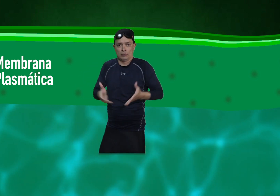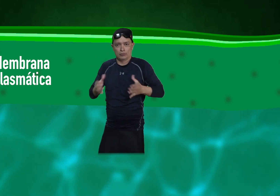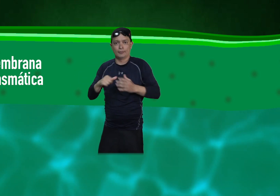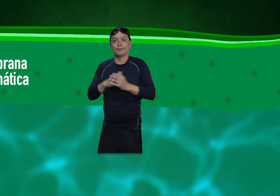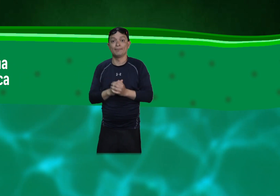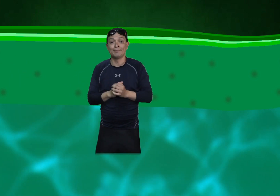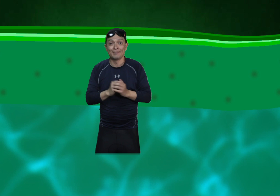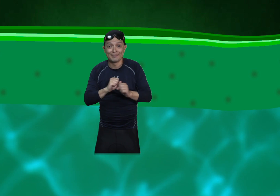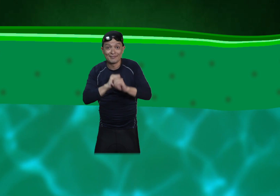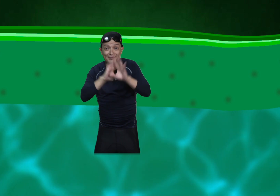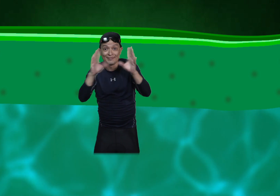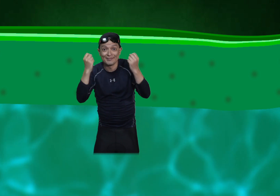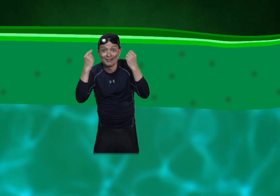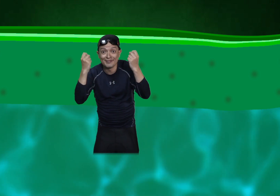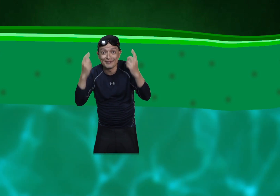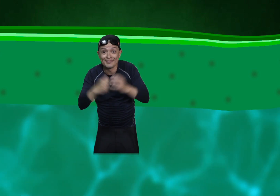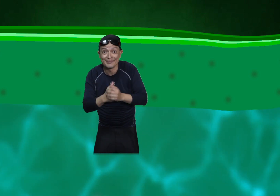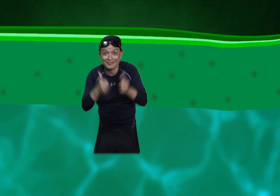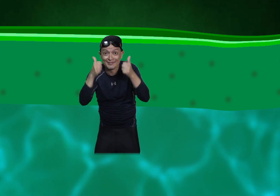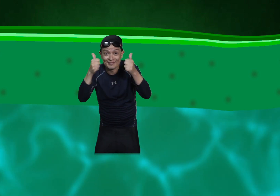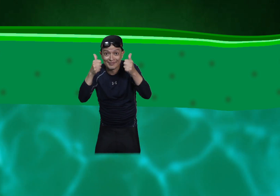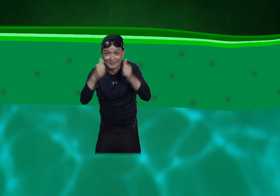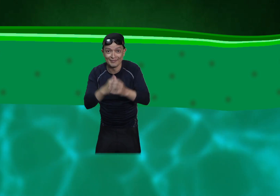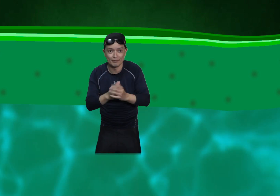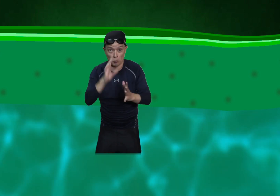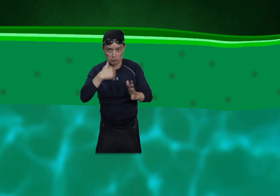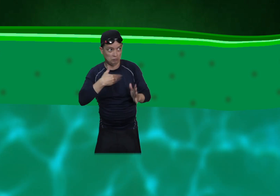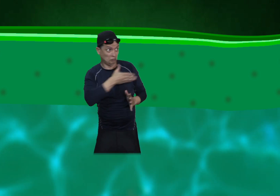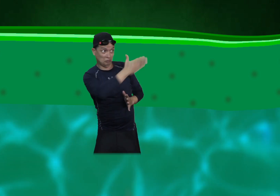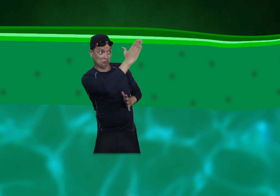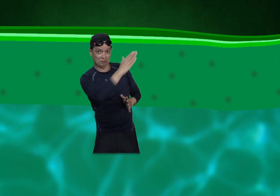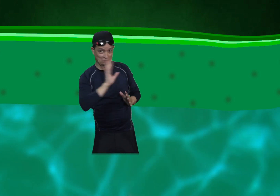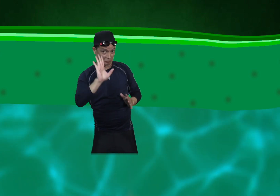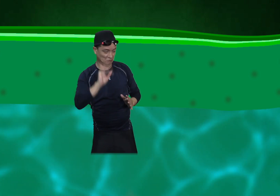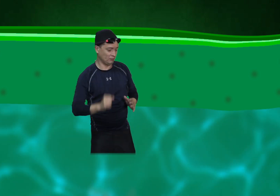¿Entendieron? Muy bien, ahora voy a ir allí, ya les muestro.